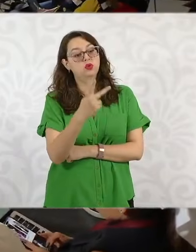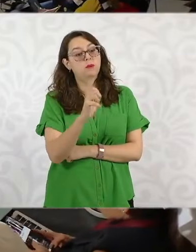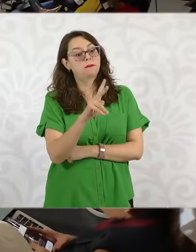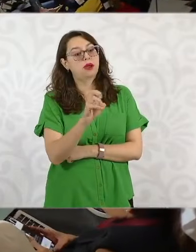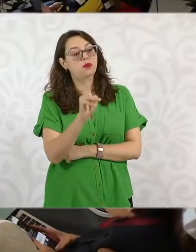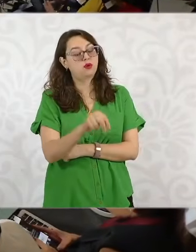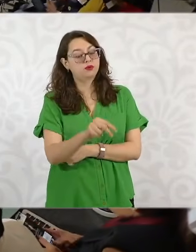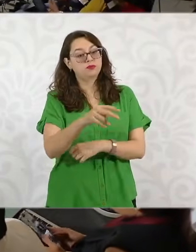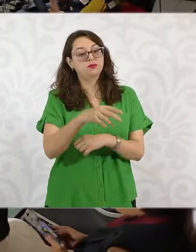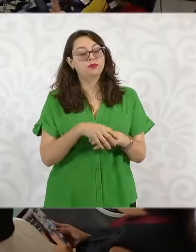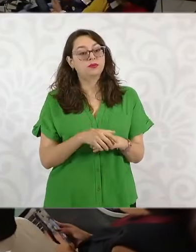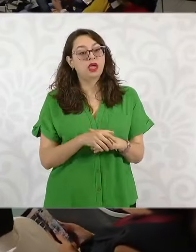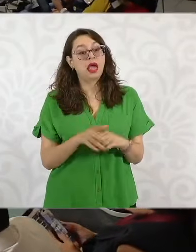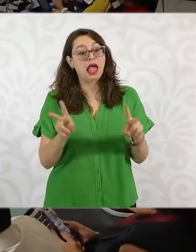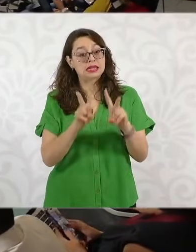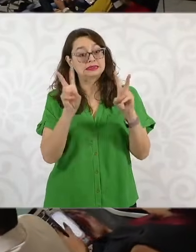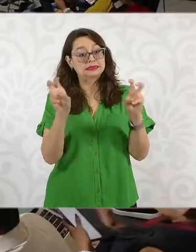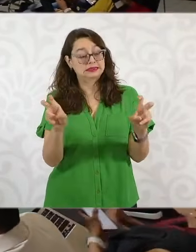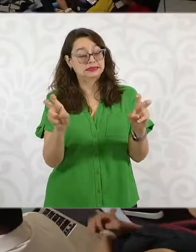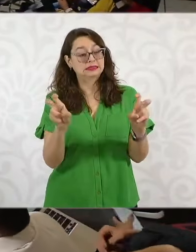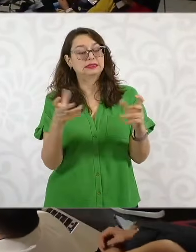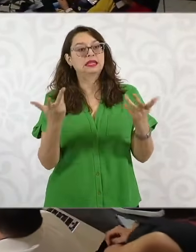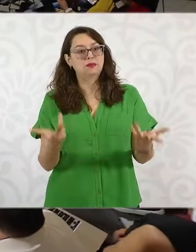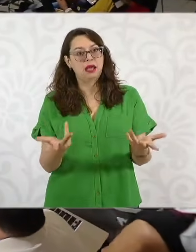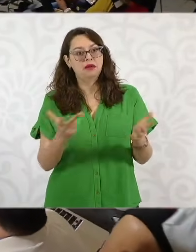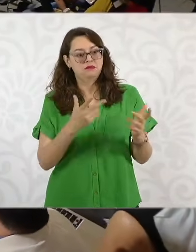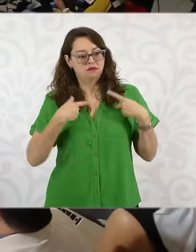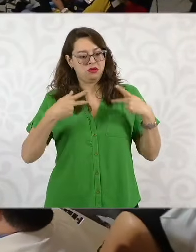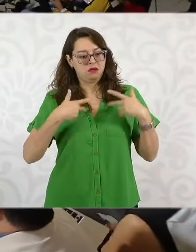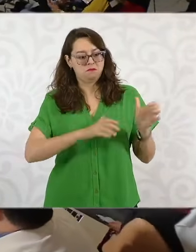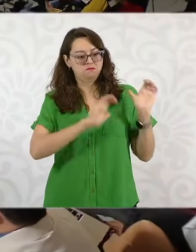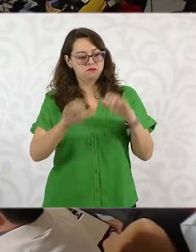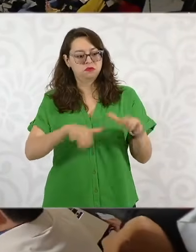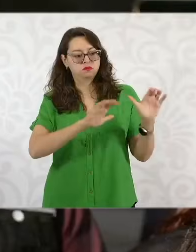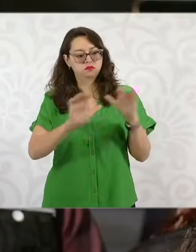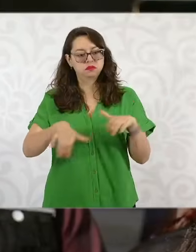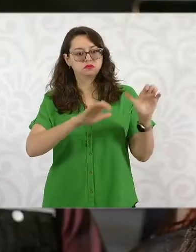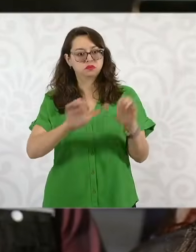En cuanto a capital humano, se abren las expectativas para las familias mexicanas,